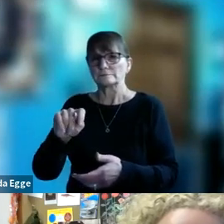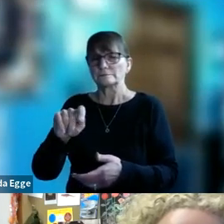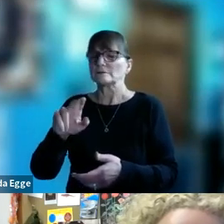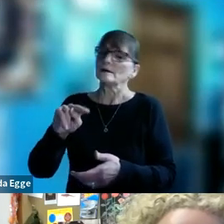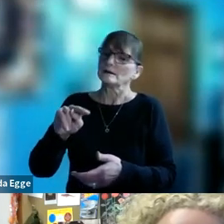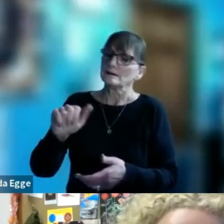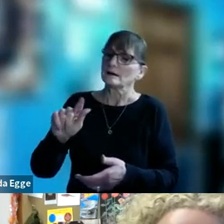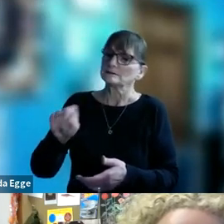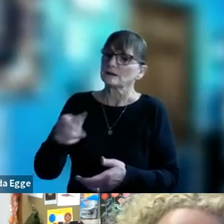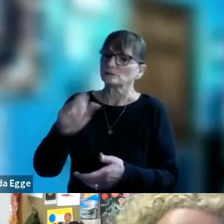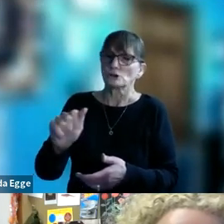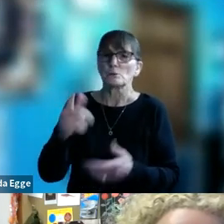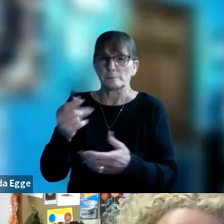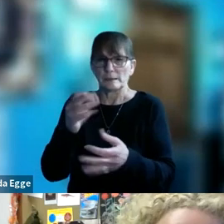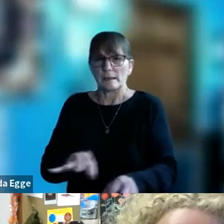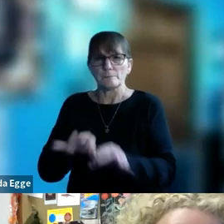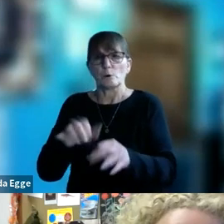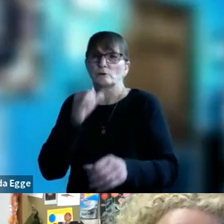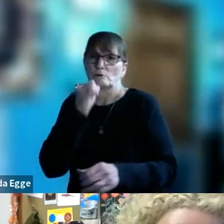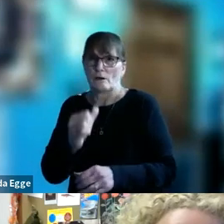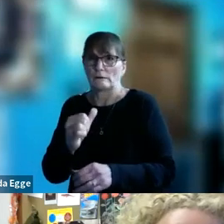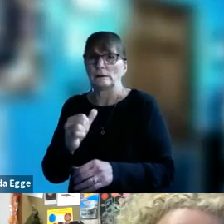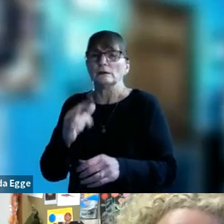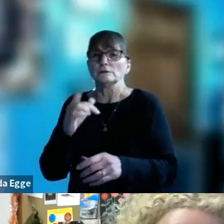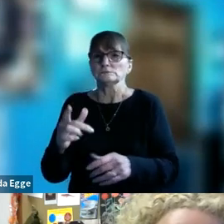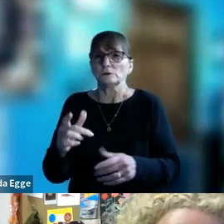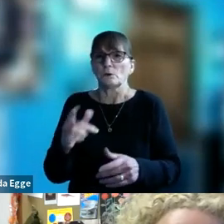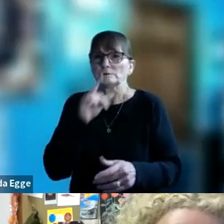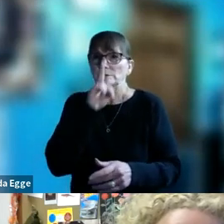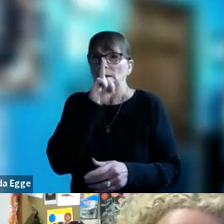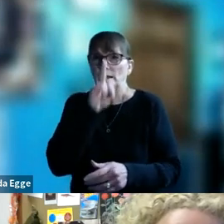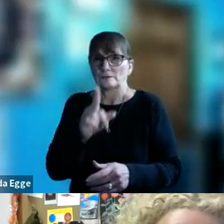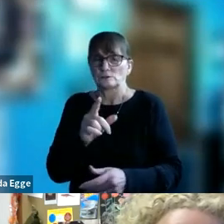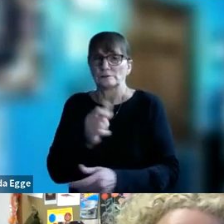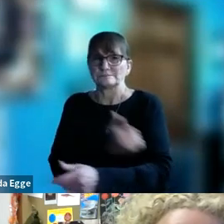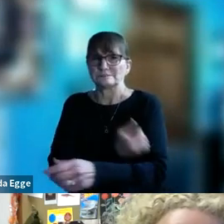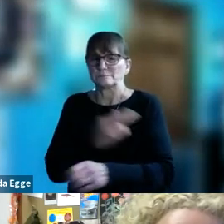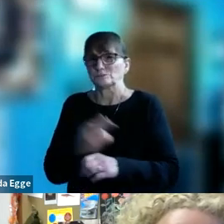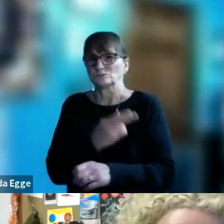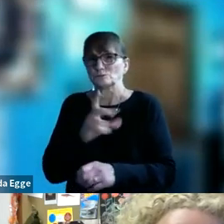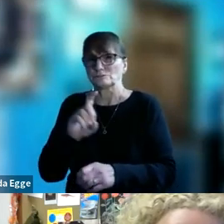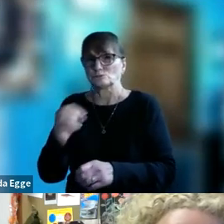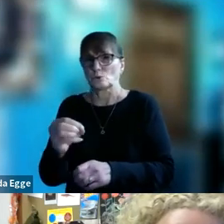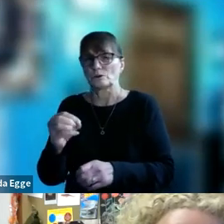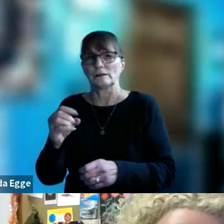Y probablemente no lo sea y no es un trastorno por consumo de sustancias real el cual fue diagnosticado, nunca llegó a ese nivel.